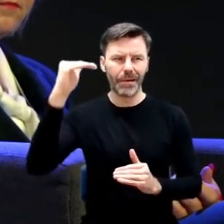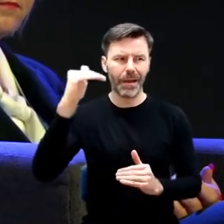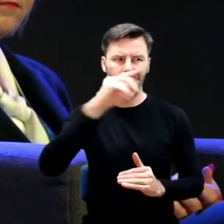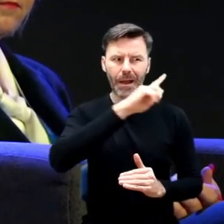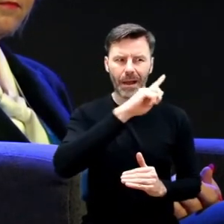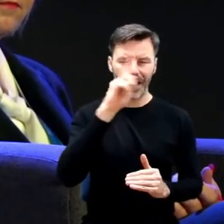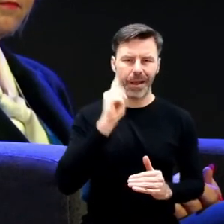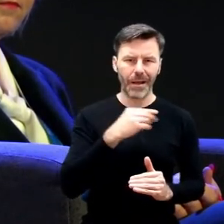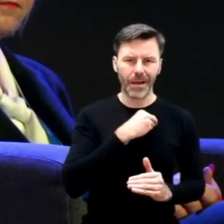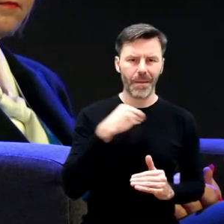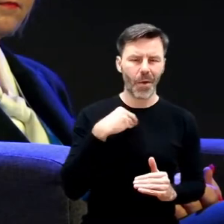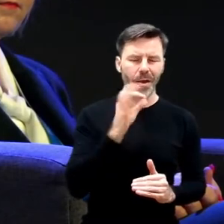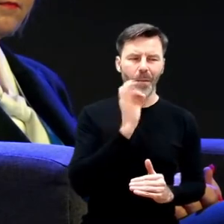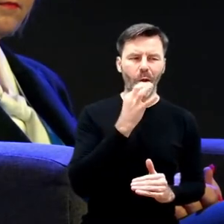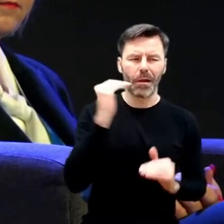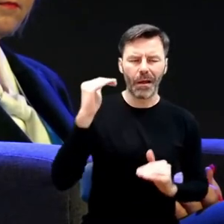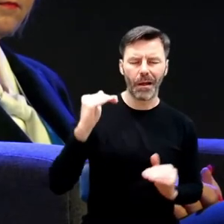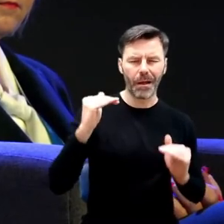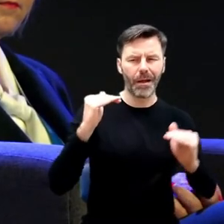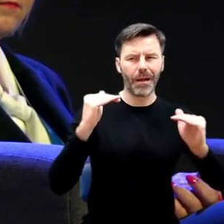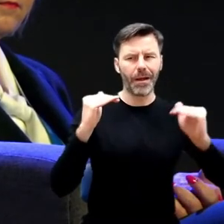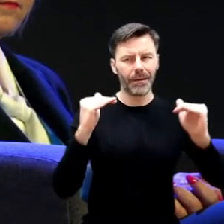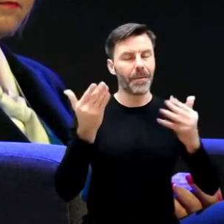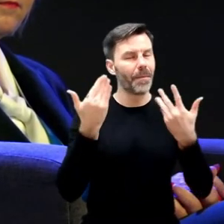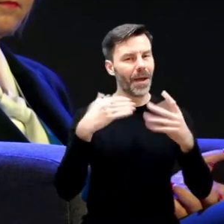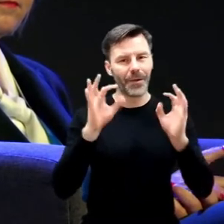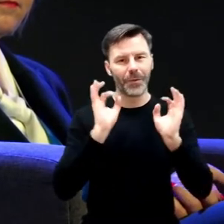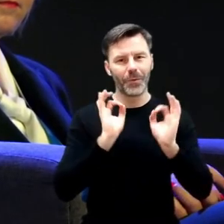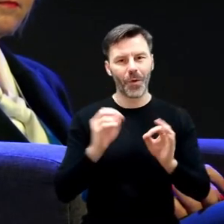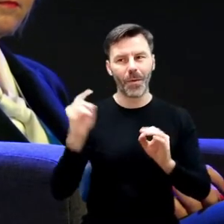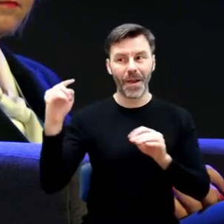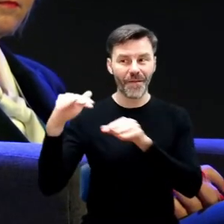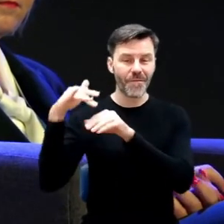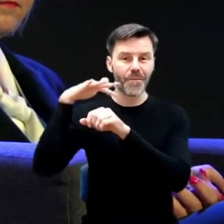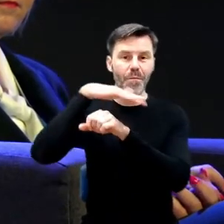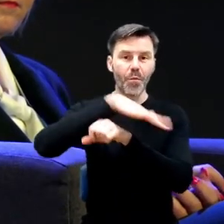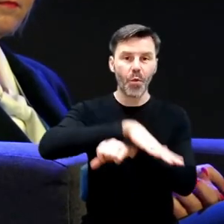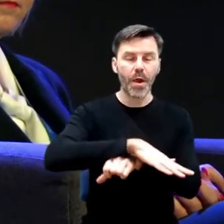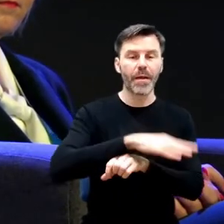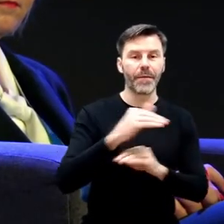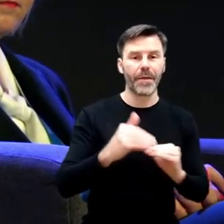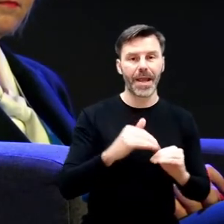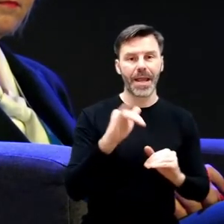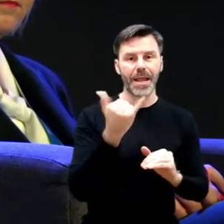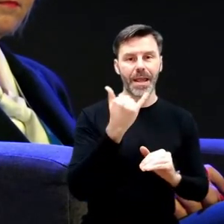To oni bardzo dobrze wpływają na poziom nauki, jakość tej nauki.